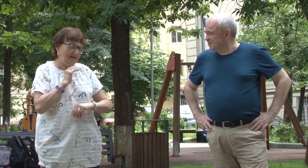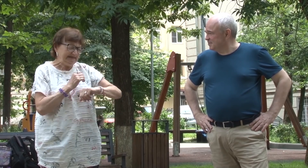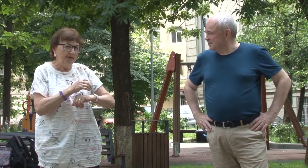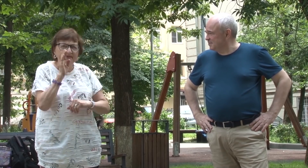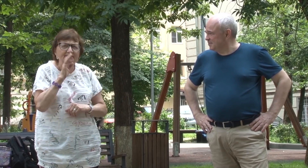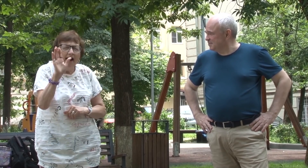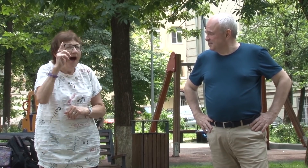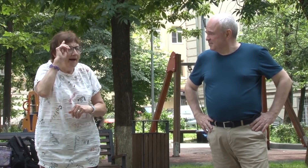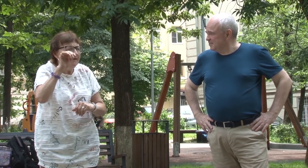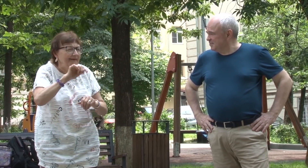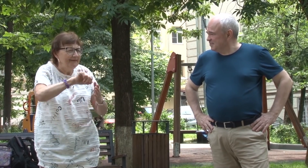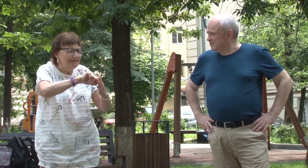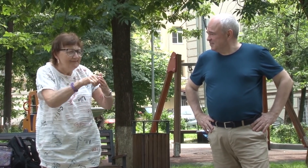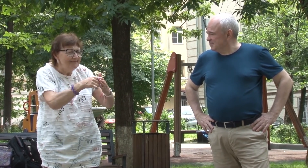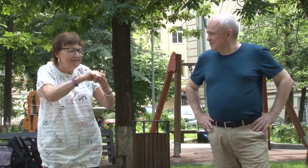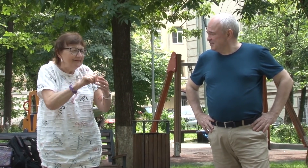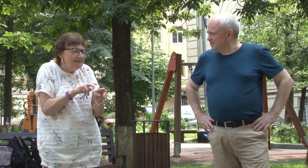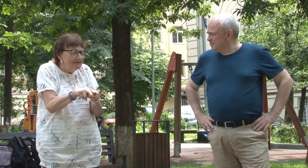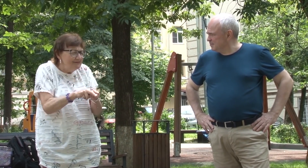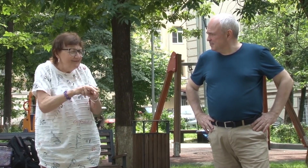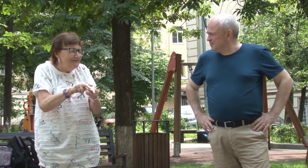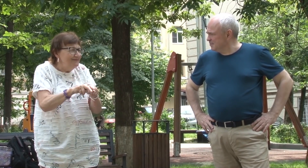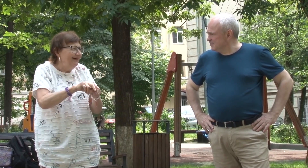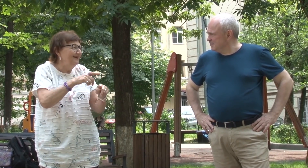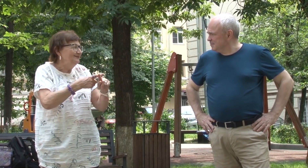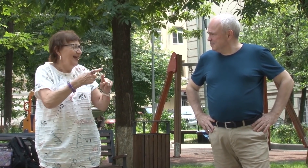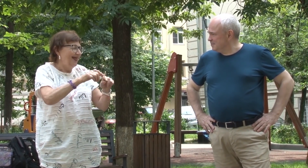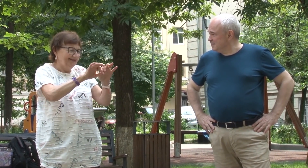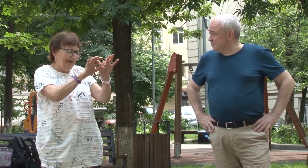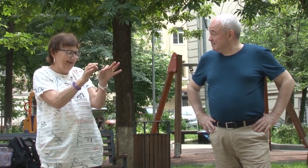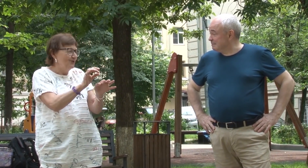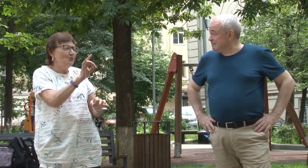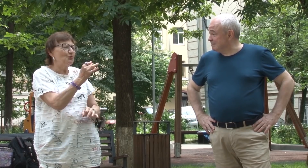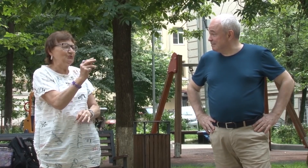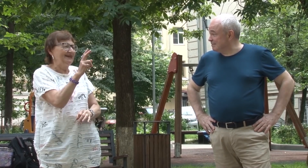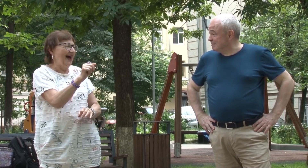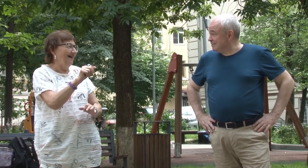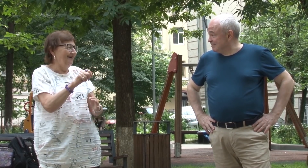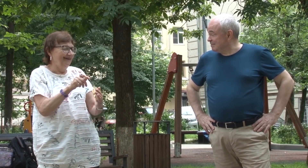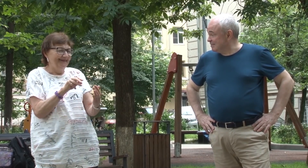Тот и выточил ключ (как у проводников) с ручкой.